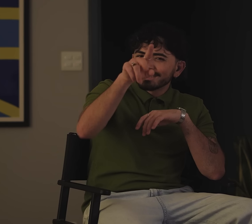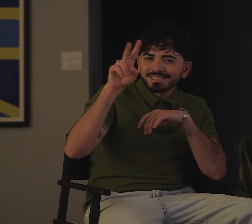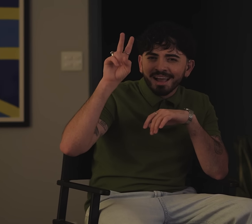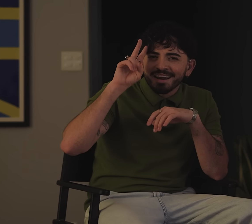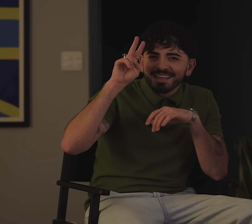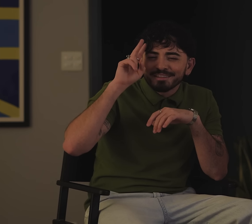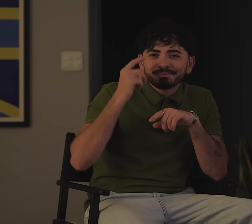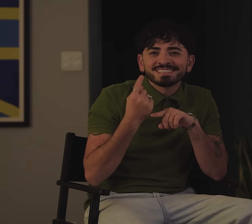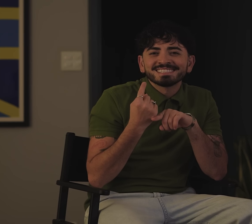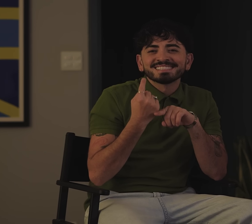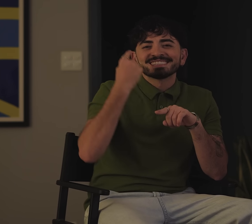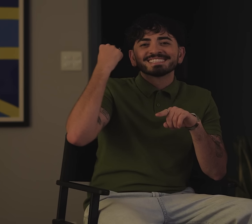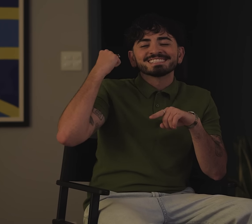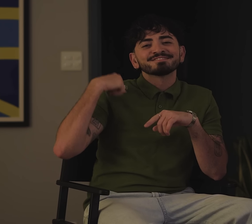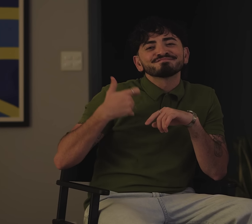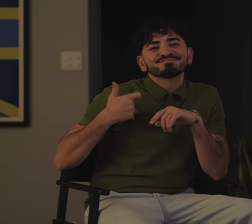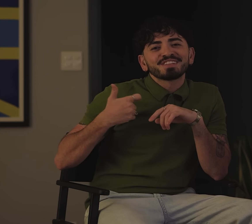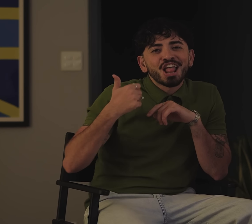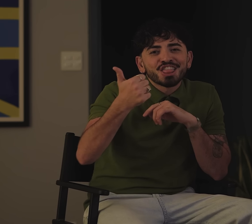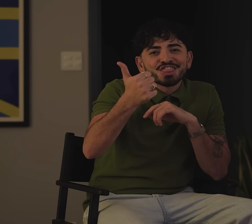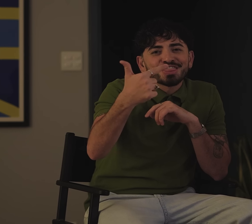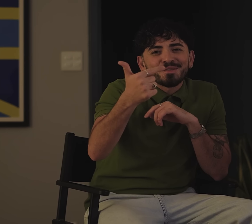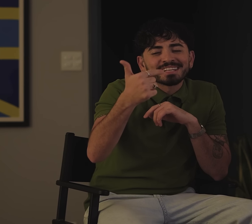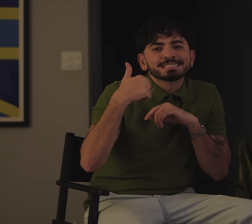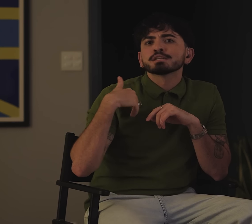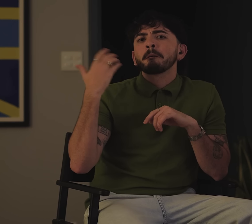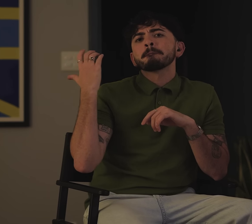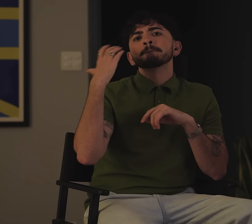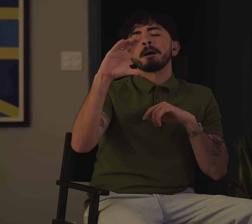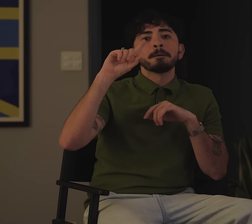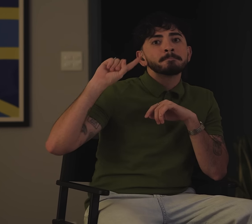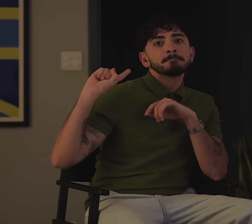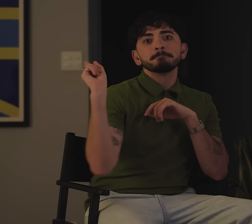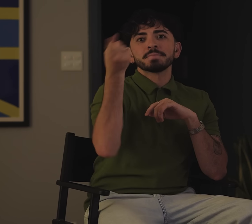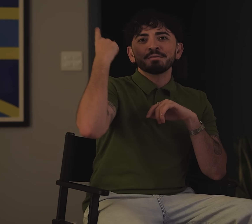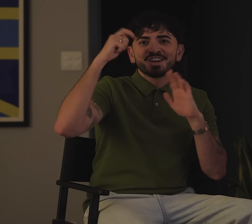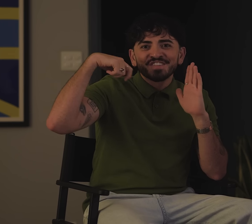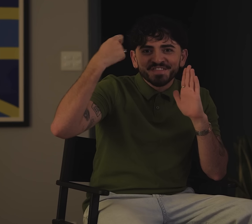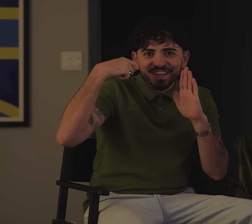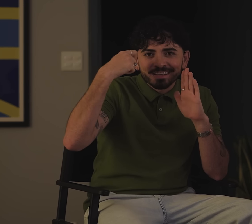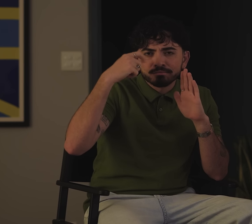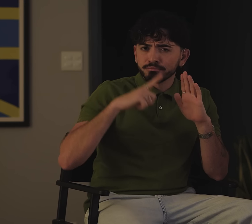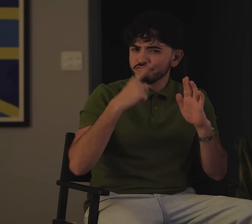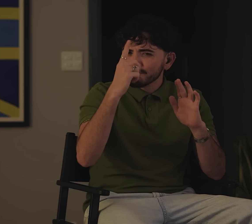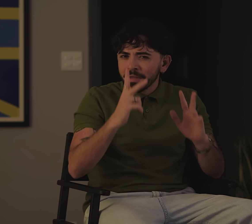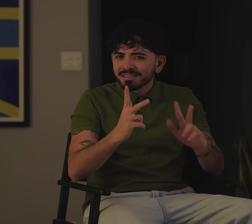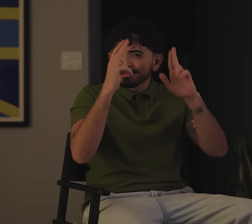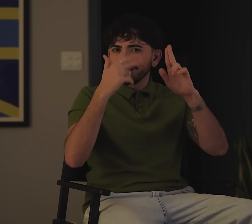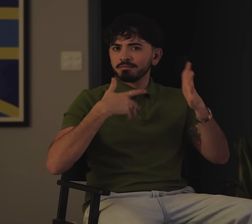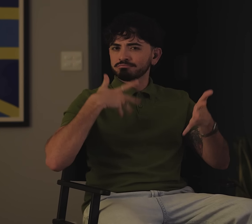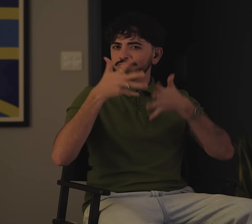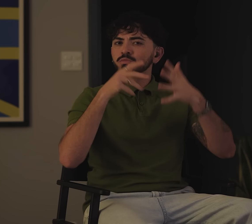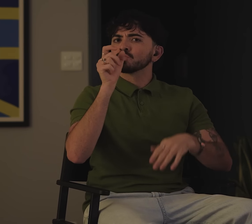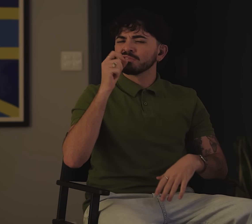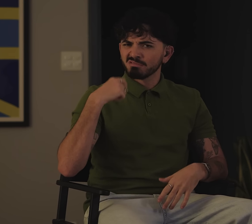Vocês lembram que, quando eu tinha 12 anos, postei meu primeiro vídeo no canal e já dizia que não aceitava ver pessoas surdas